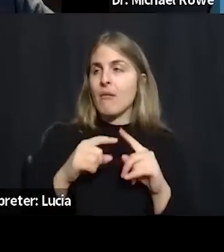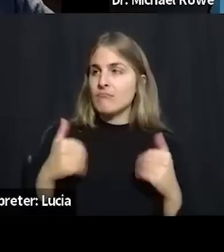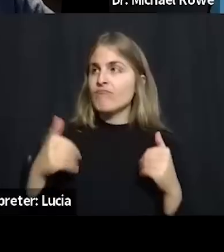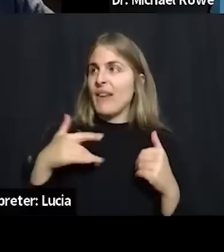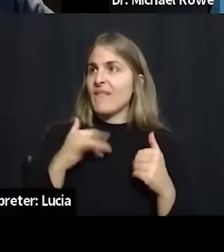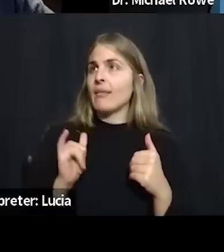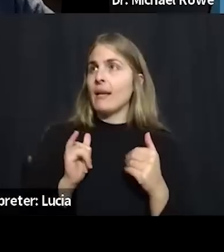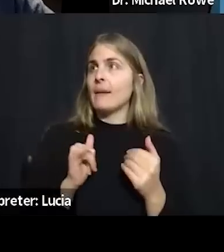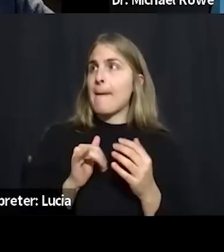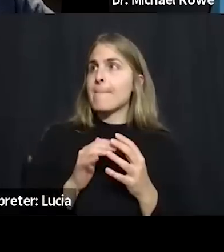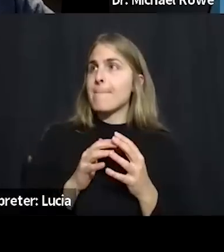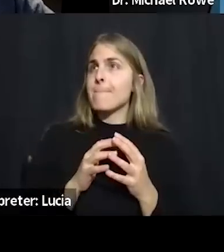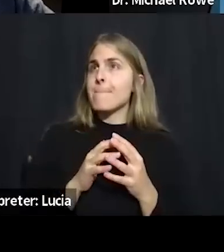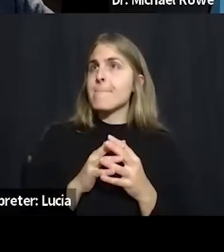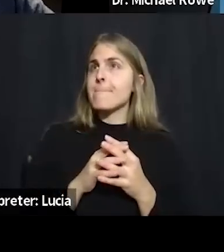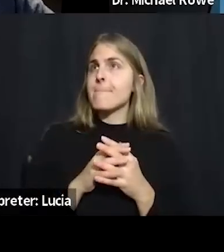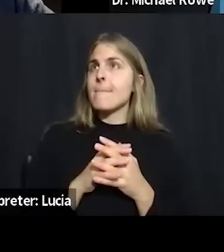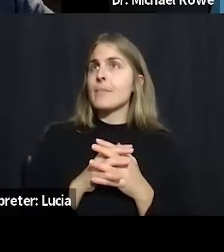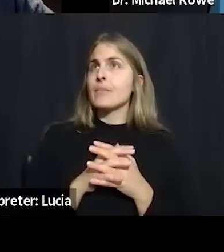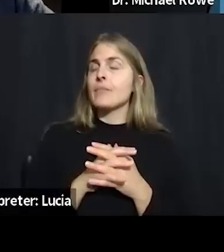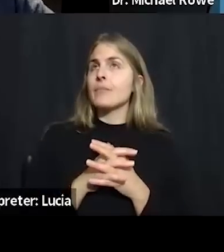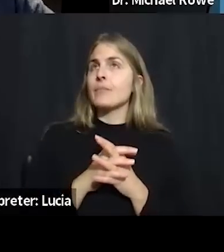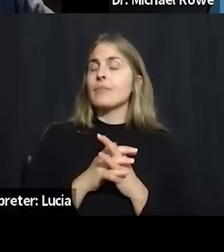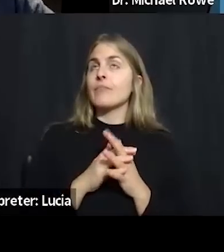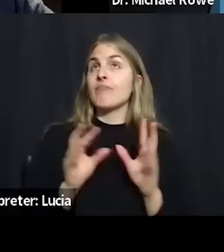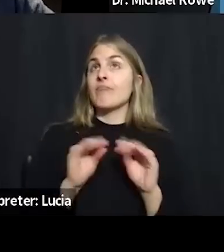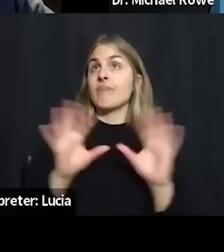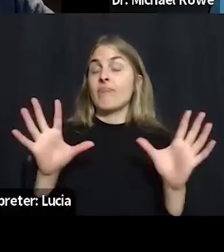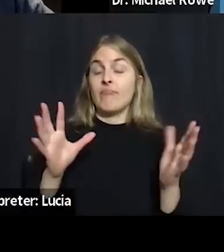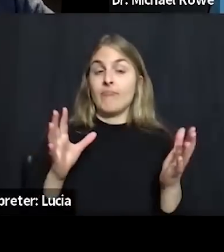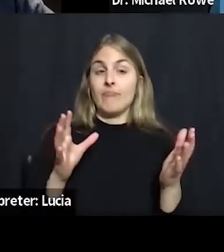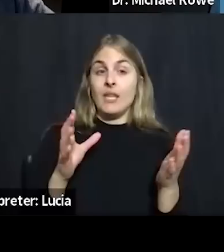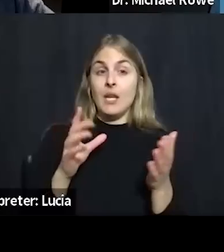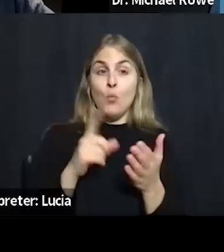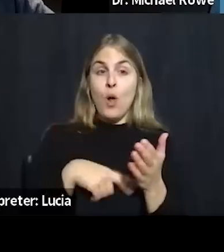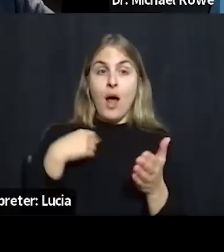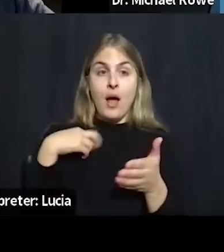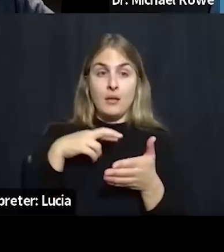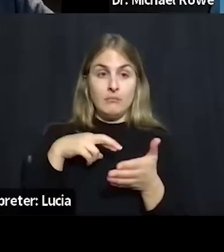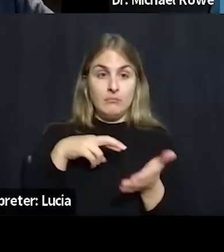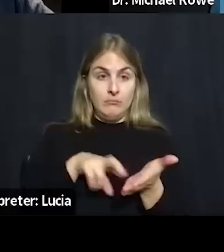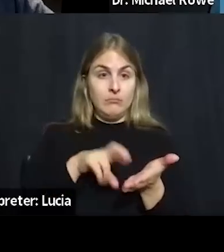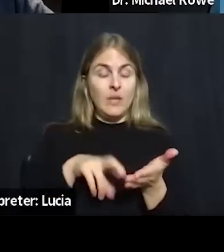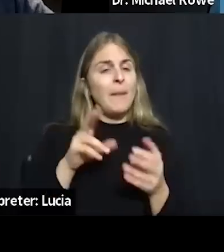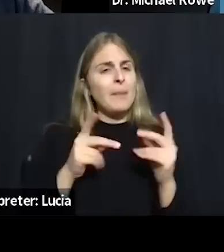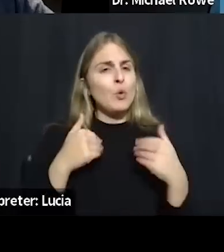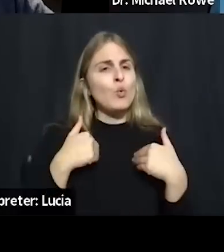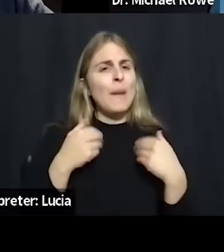Bueno, era evidente que las personas que tenían múltiples formas de discriminación